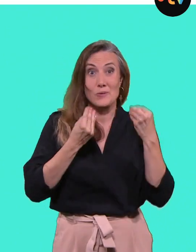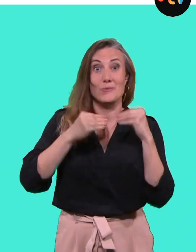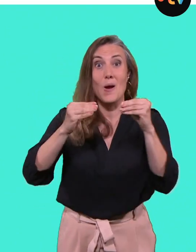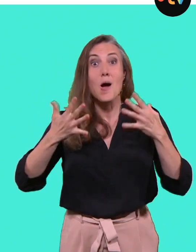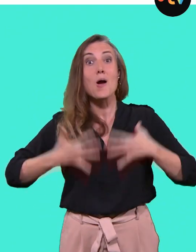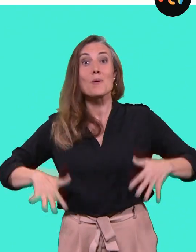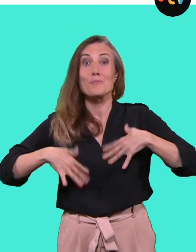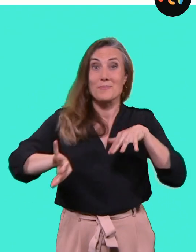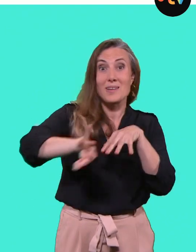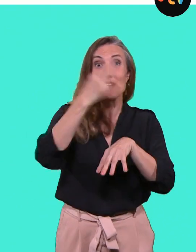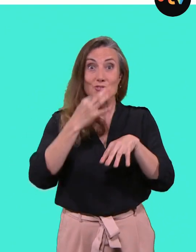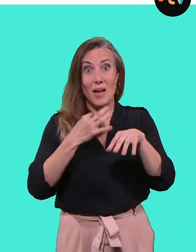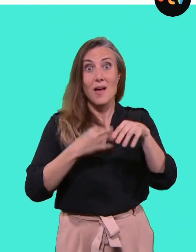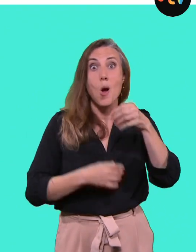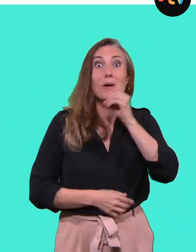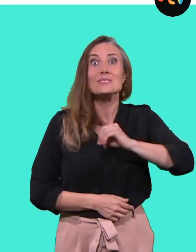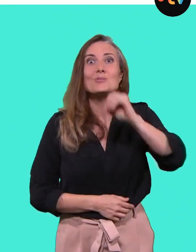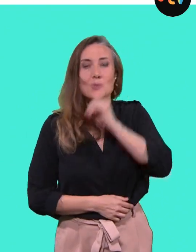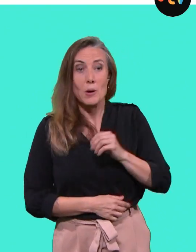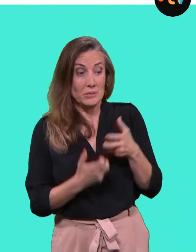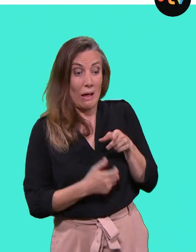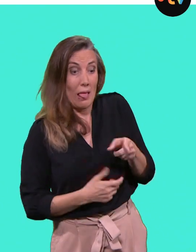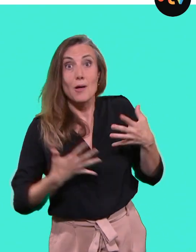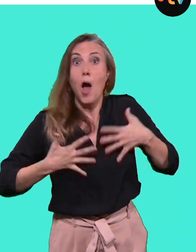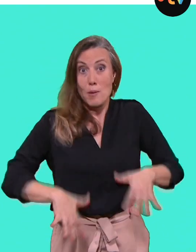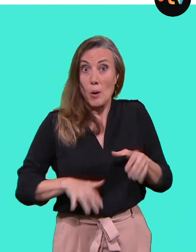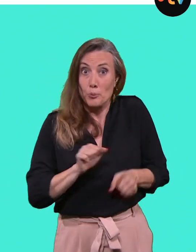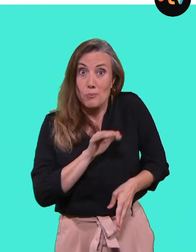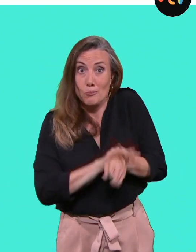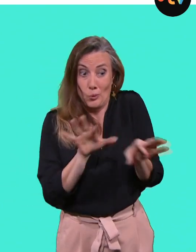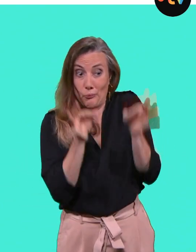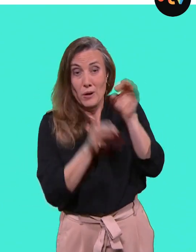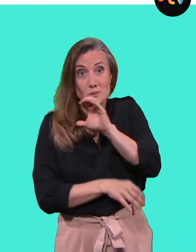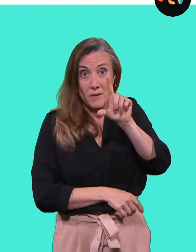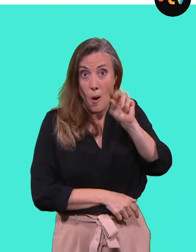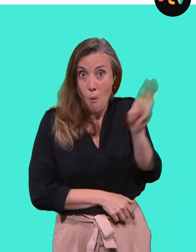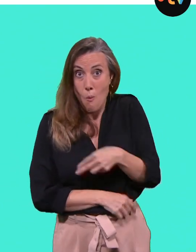On y vend des robes de mariées d'occasion. Ici, on peut trouver des robes à partir de 120 €.